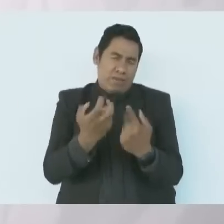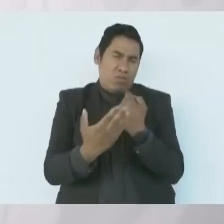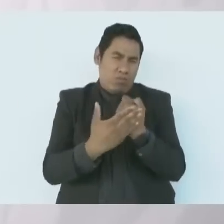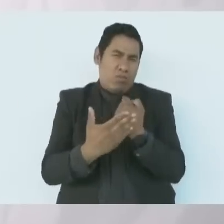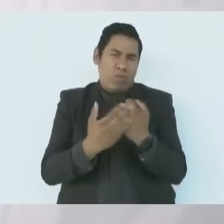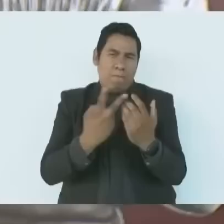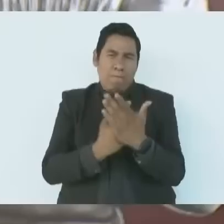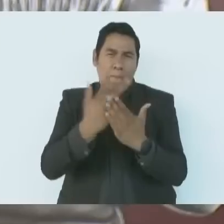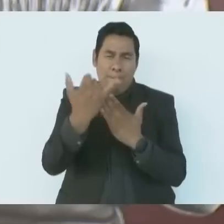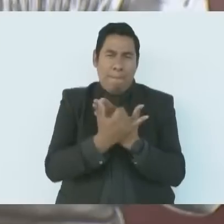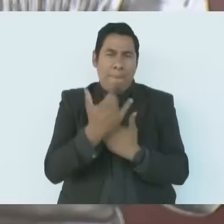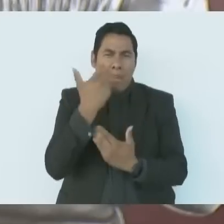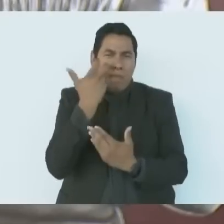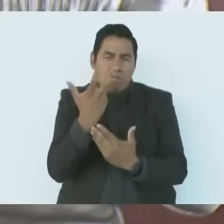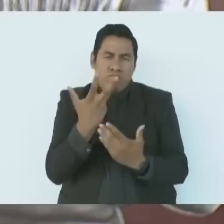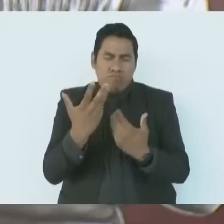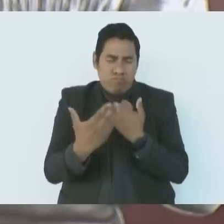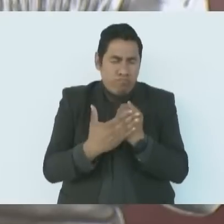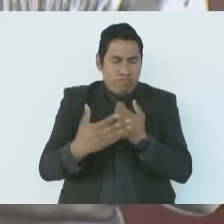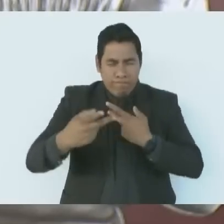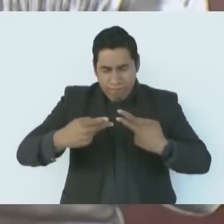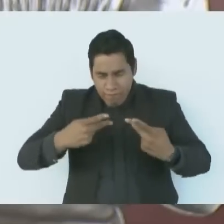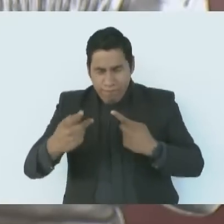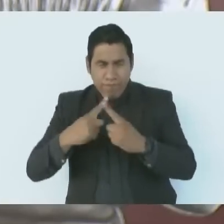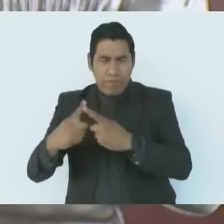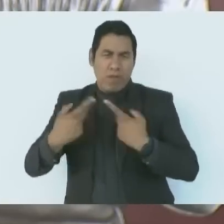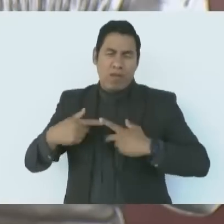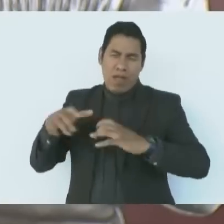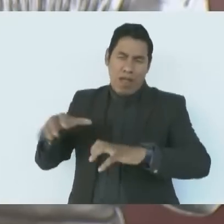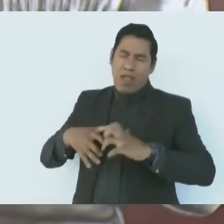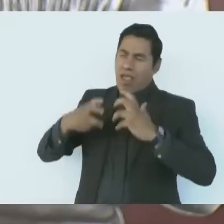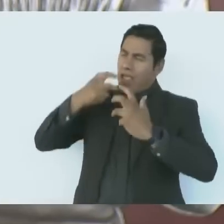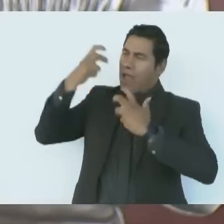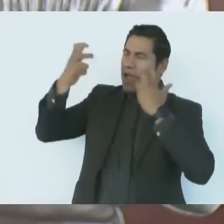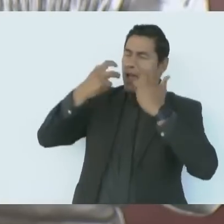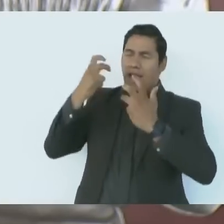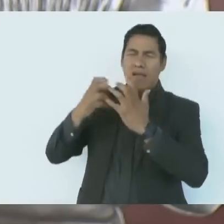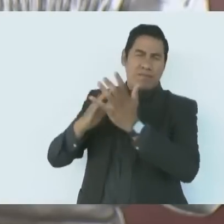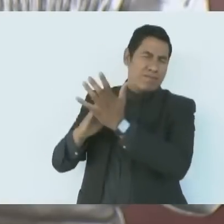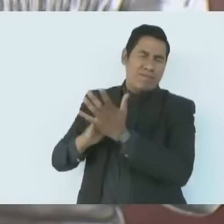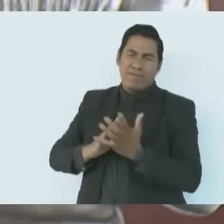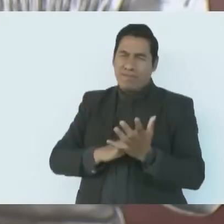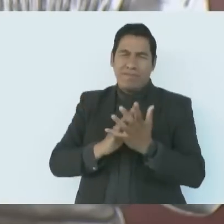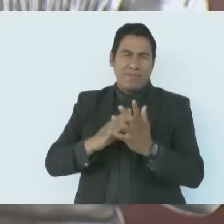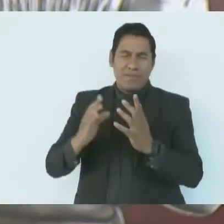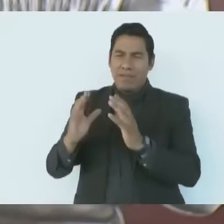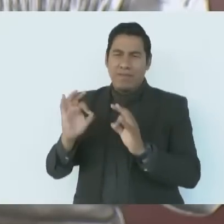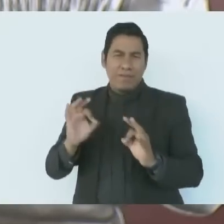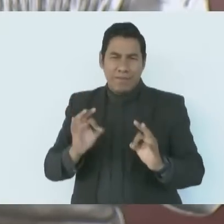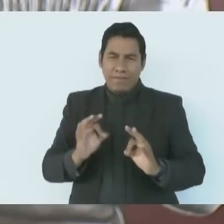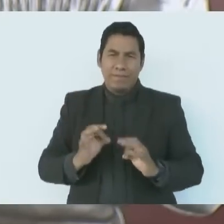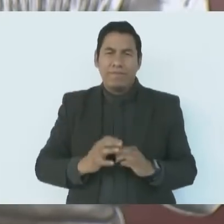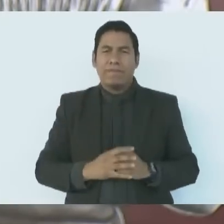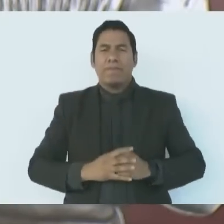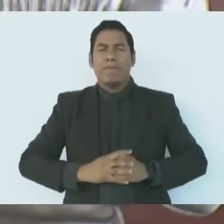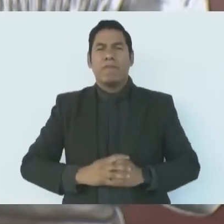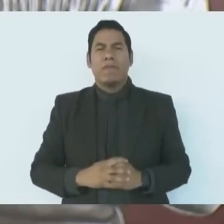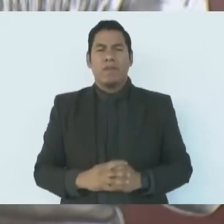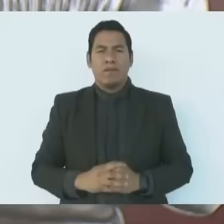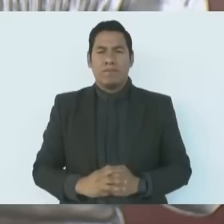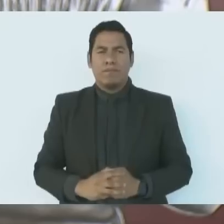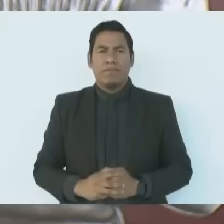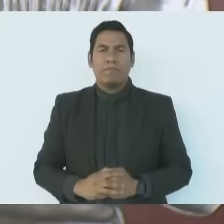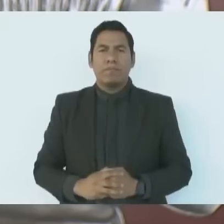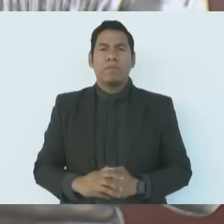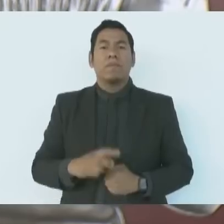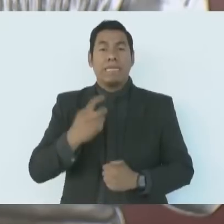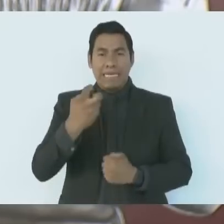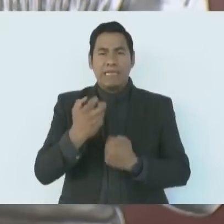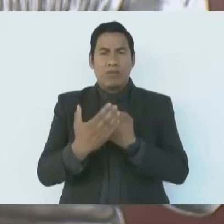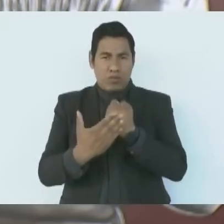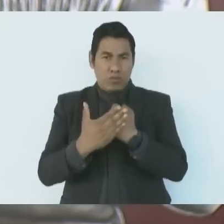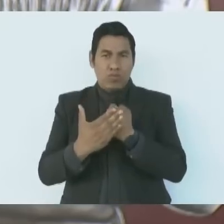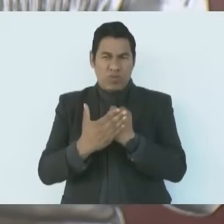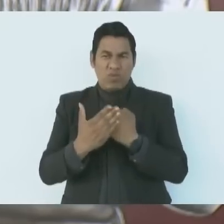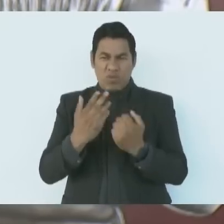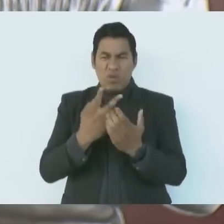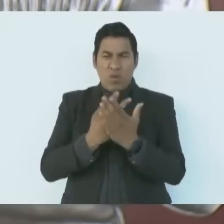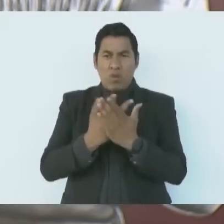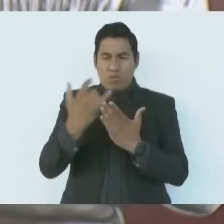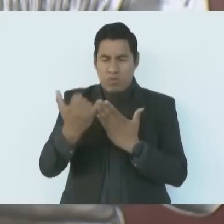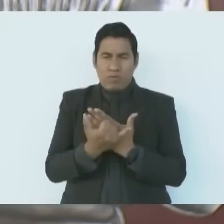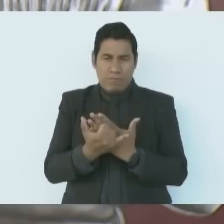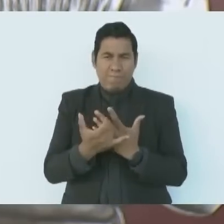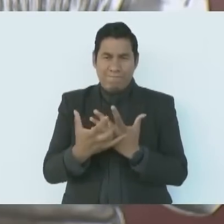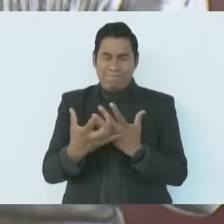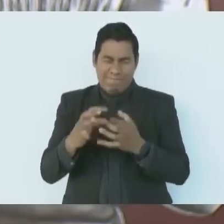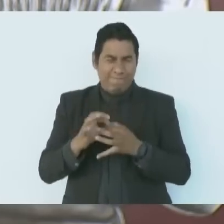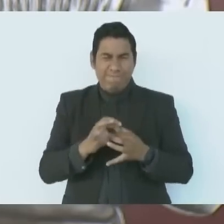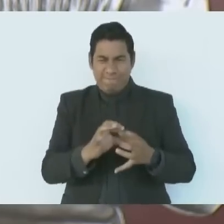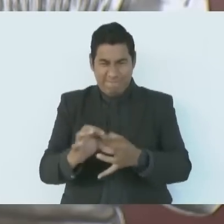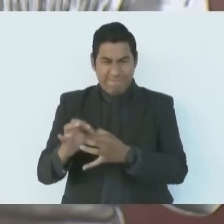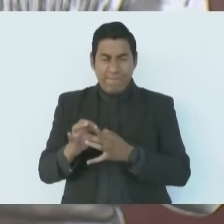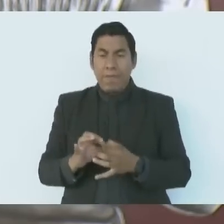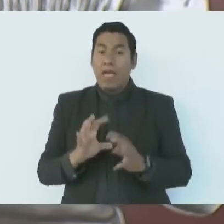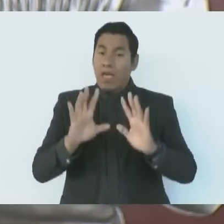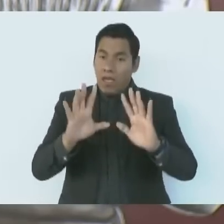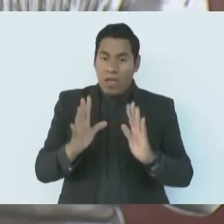país son del distrito de riego vamos a hacer ese proyecto conjunto y además